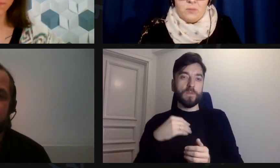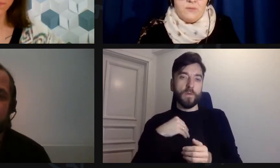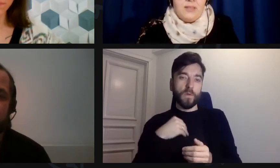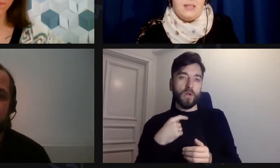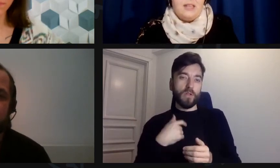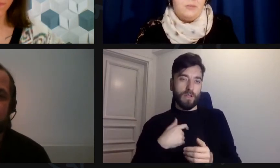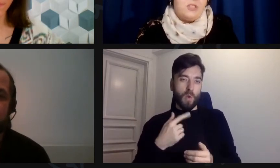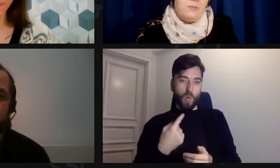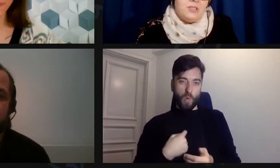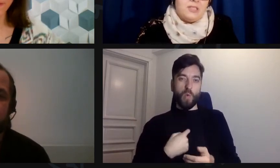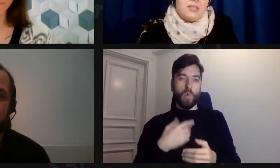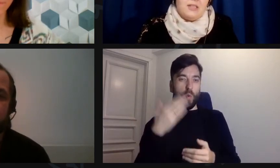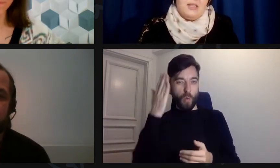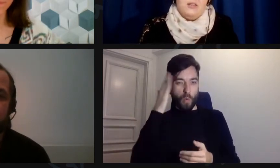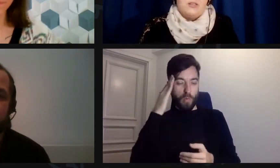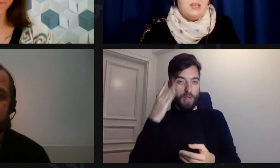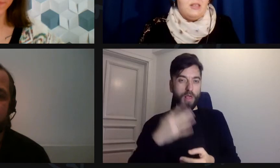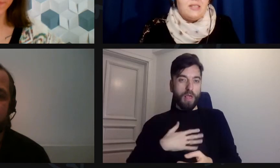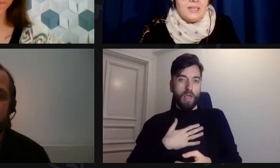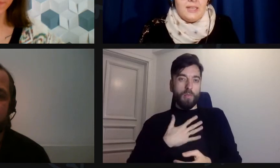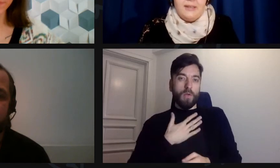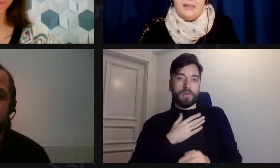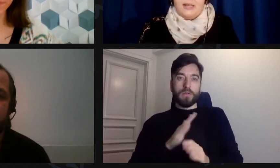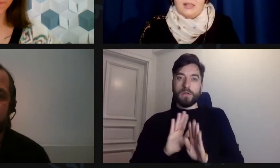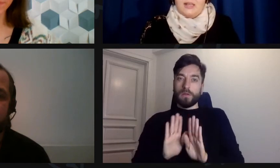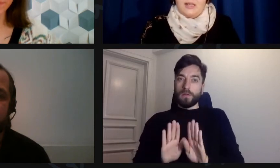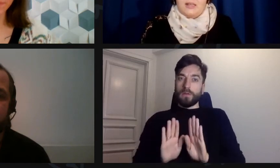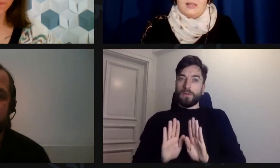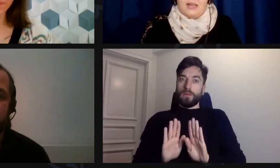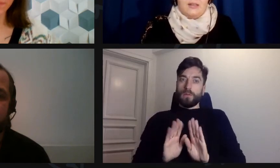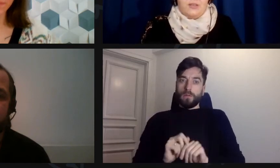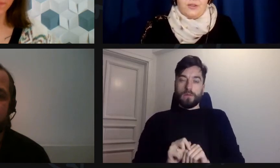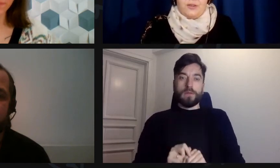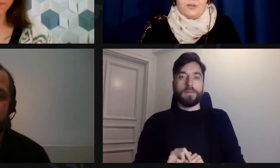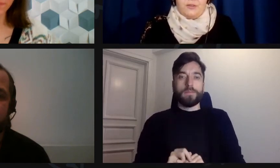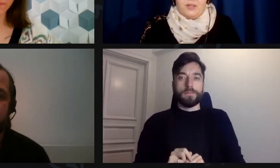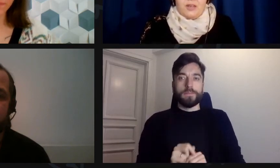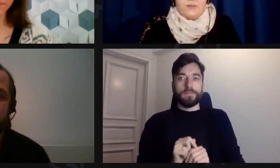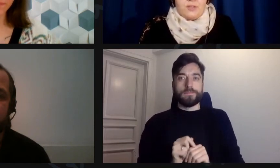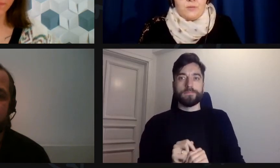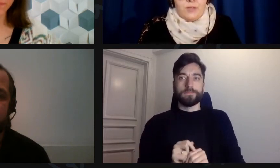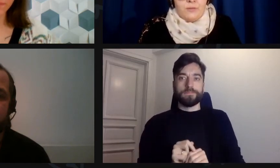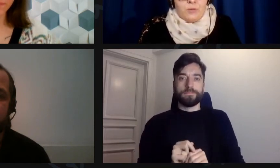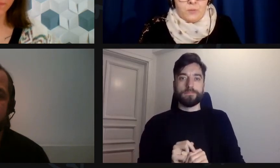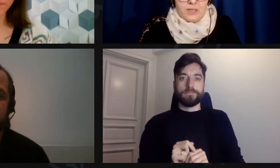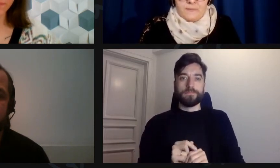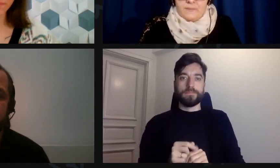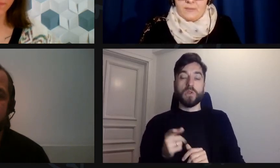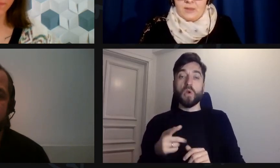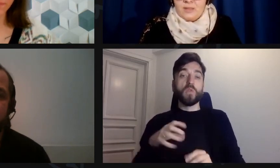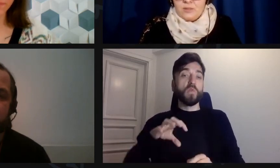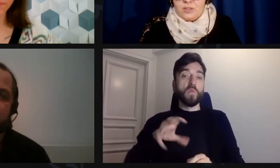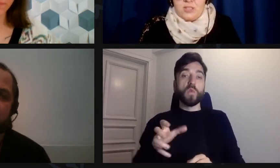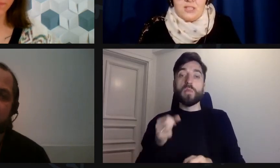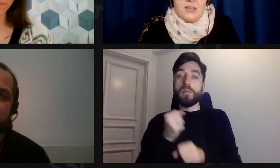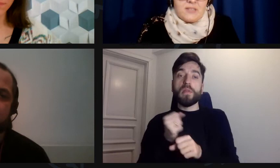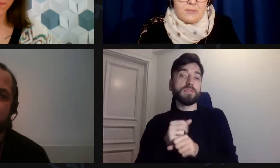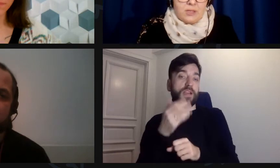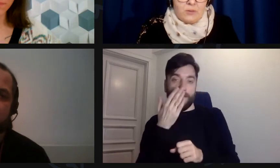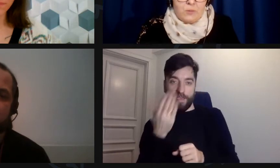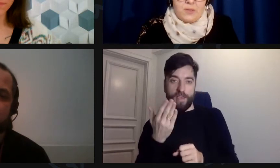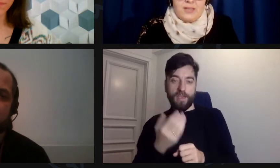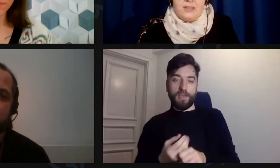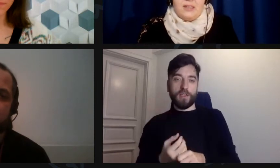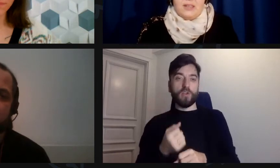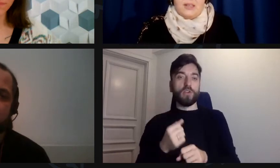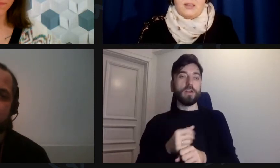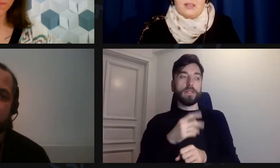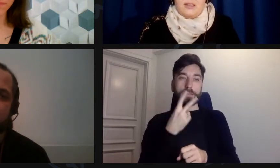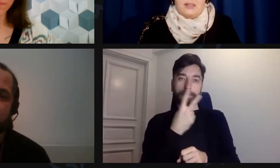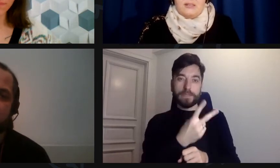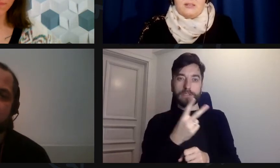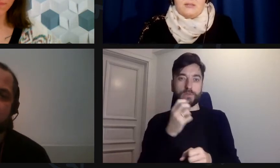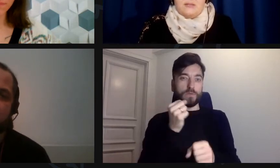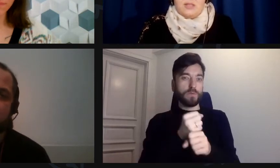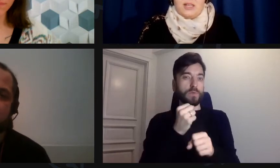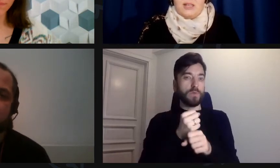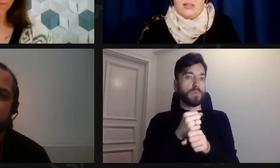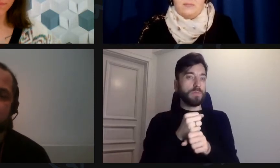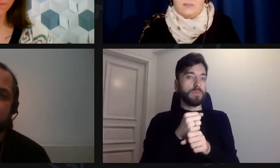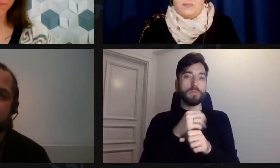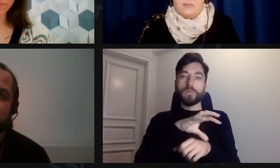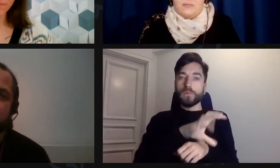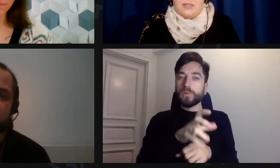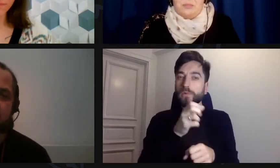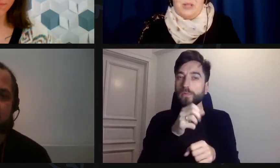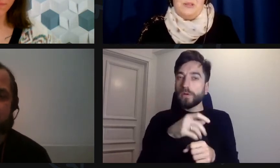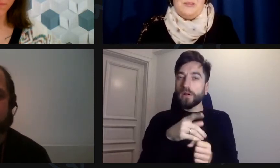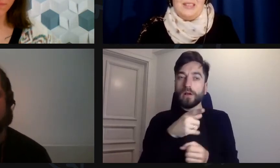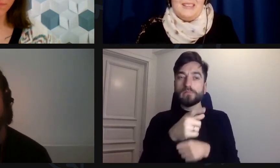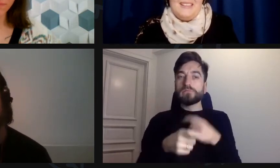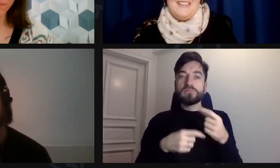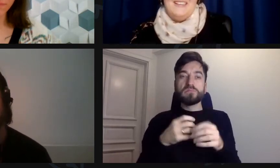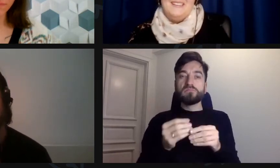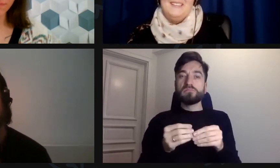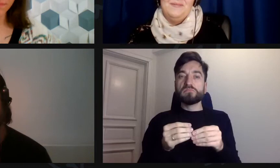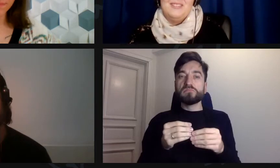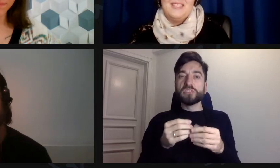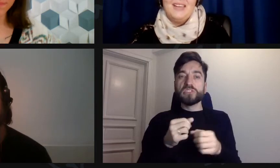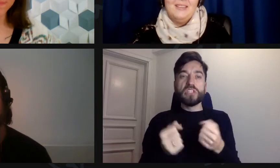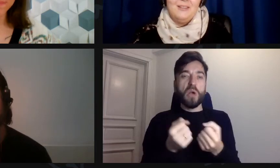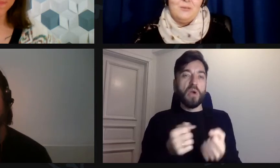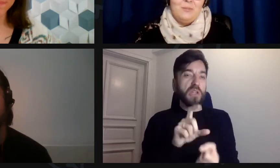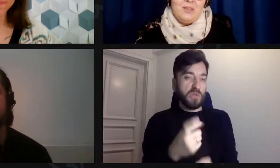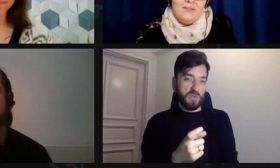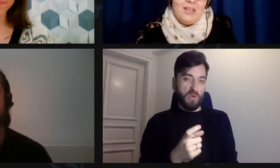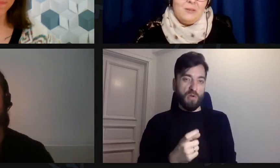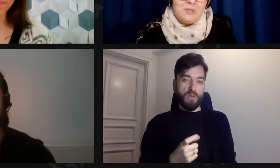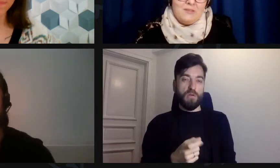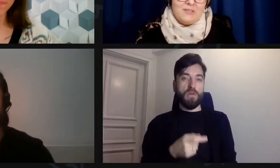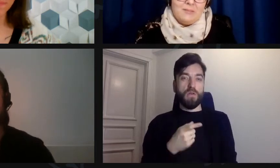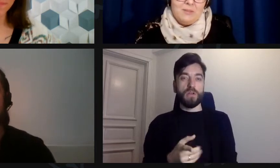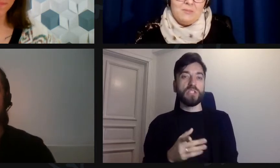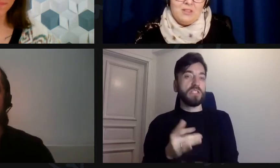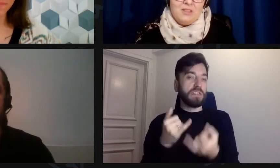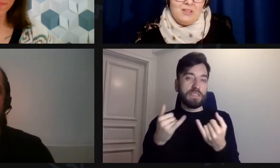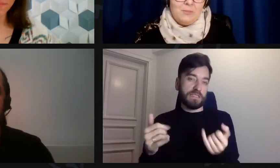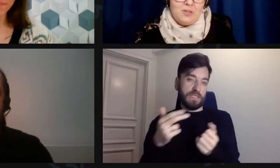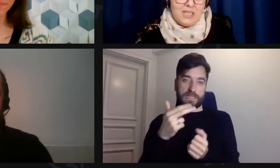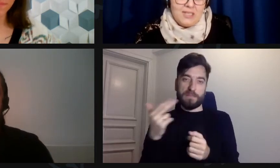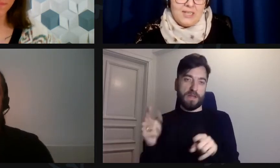odpowiadania na potrzeby dziecka, na to jak funkcjonuje w grupie, na to co się dzieje w grupie, na milion innych zagadnień, które pojawiają się w samym procesie.